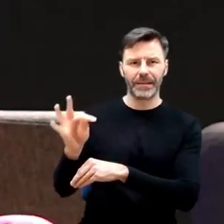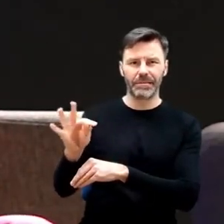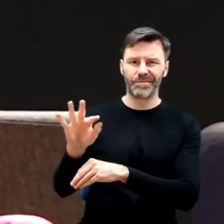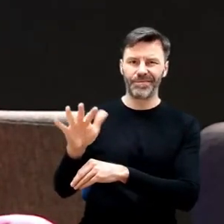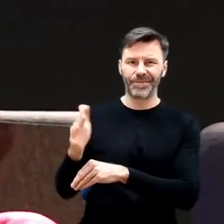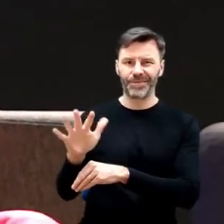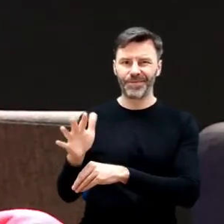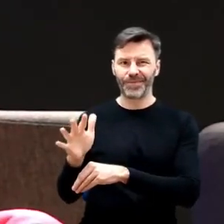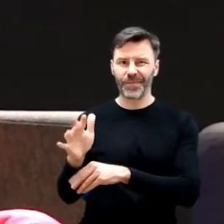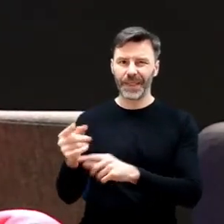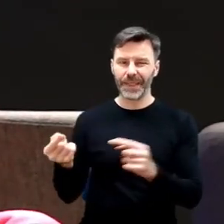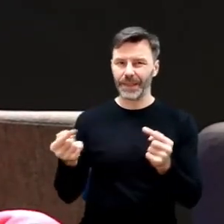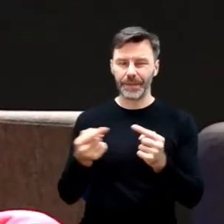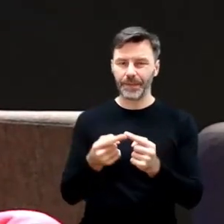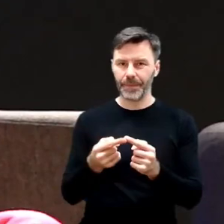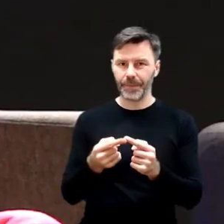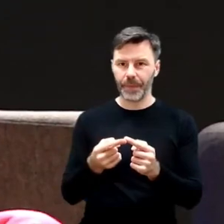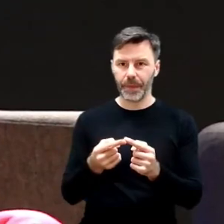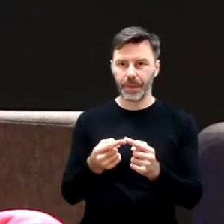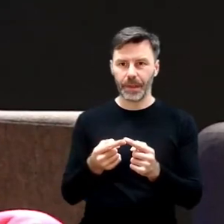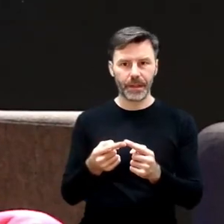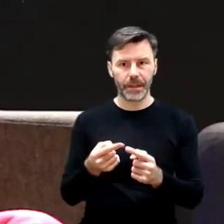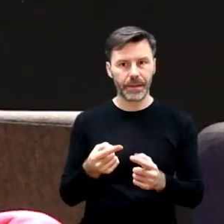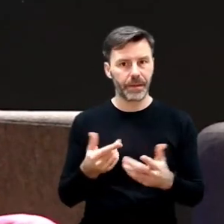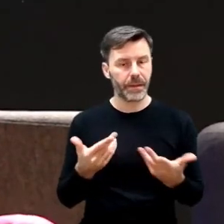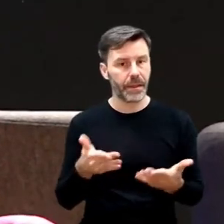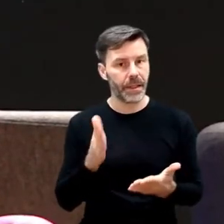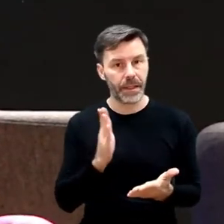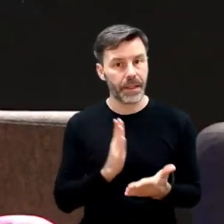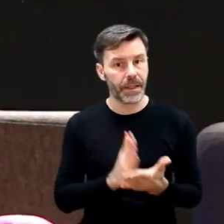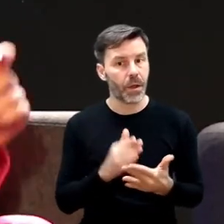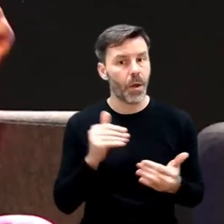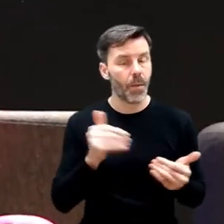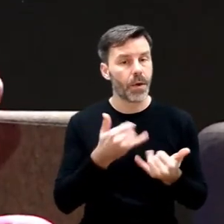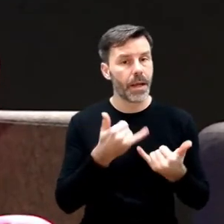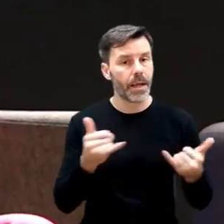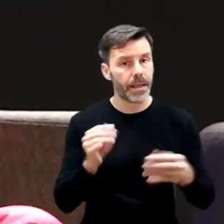sytuacje, w których tylko prefabrykacja wchodzi w grę. Na przykład?